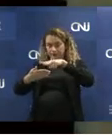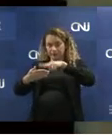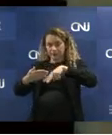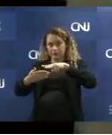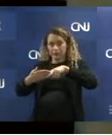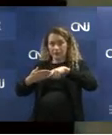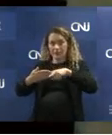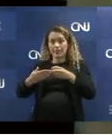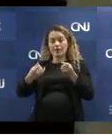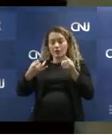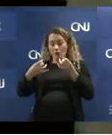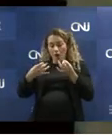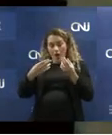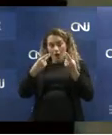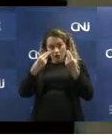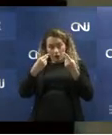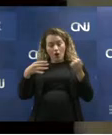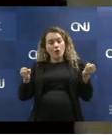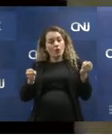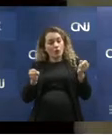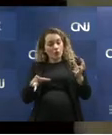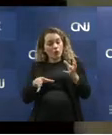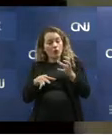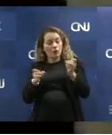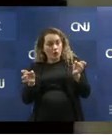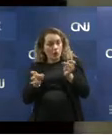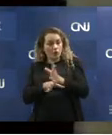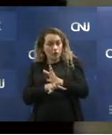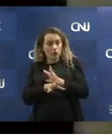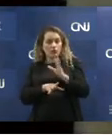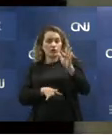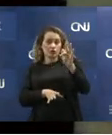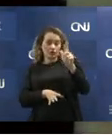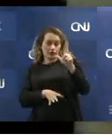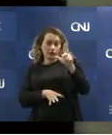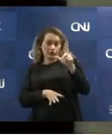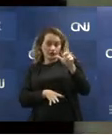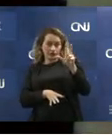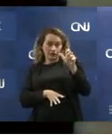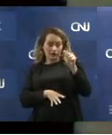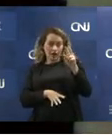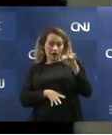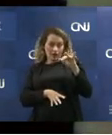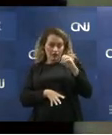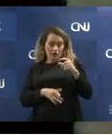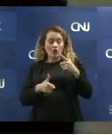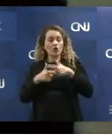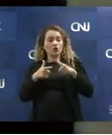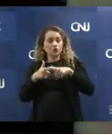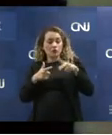Assim concluiu o desembargador Flávio Passarelli, Meus problemas verificados